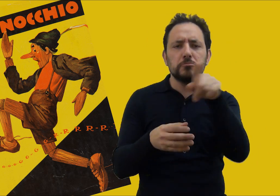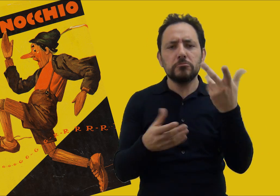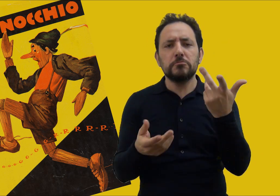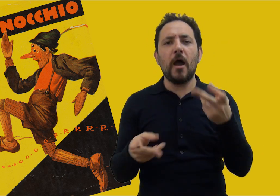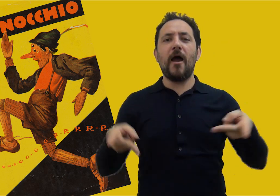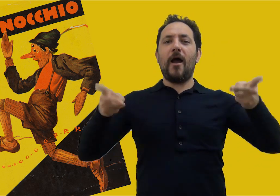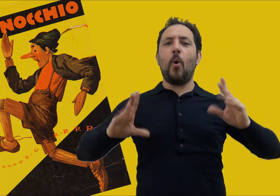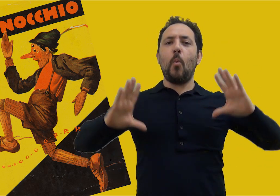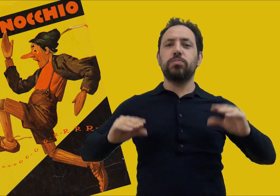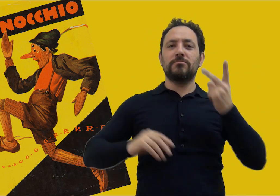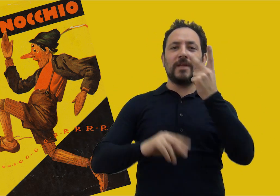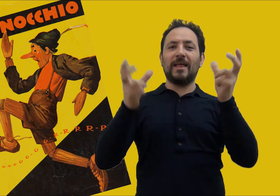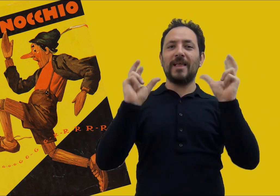Un gruppo di amici, o genitori con i figli possono sedersi comodamente sul divano e